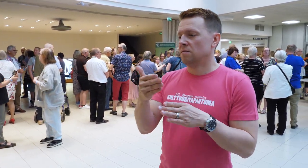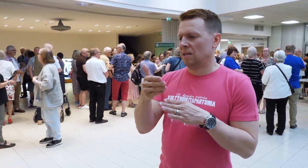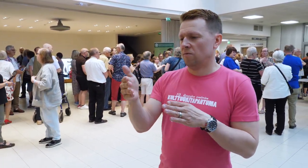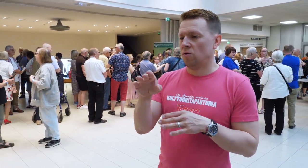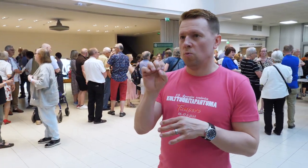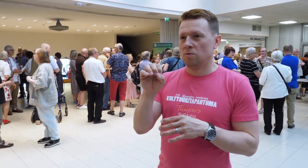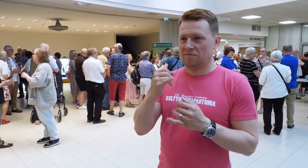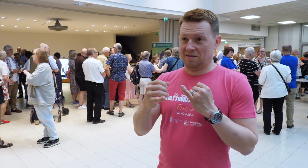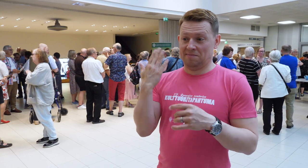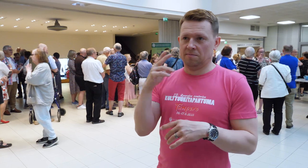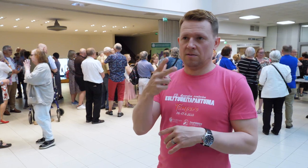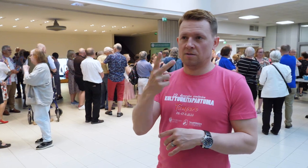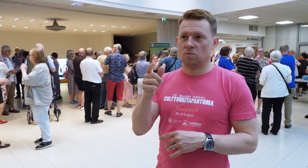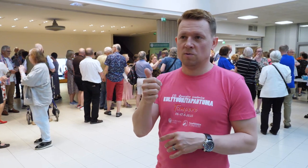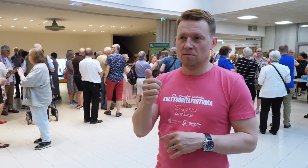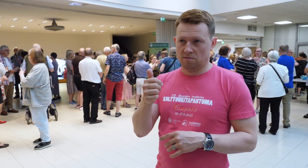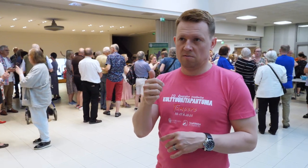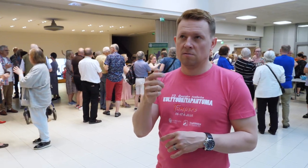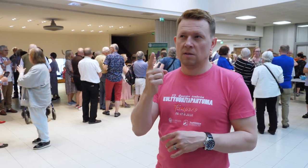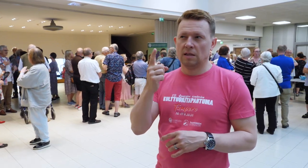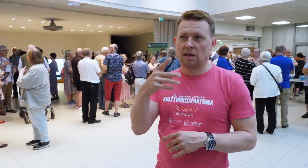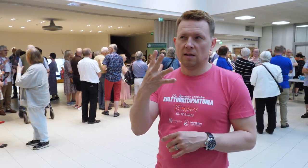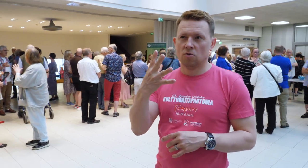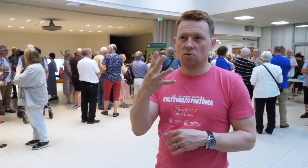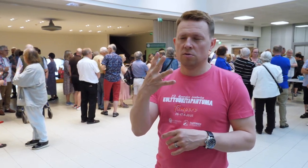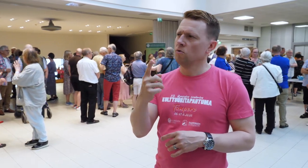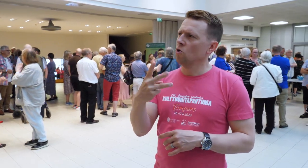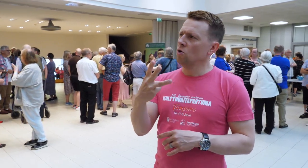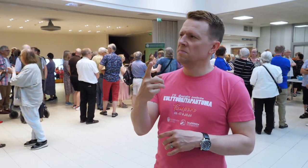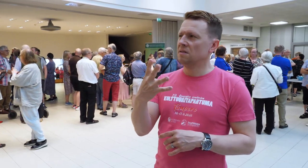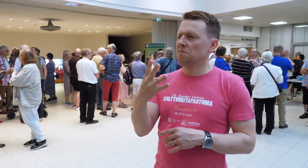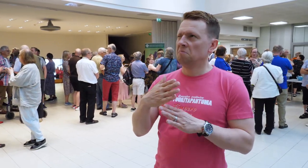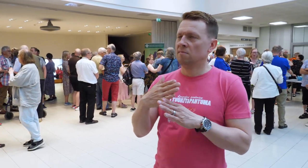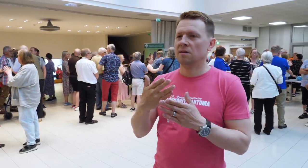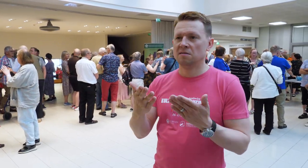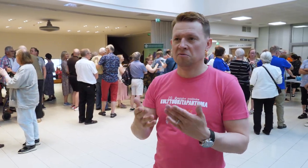Viime kerralla Turussa vuonna 2019 oli puolestaan 13 tai 14 esitystä.